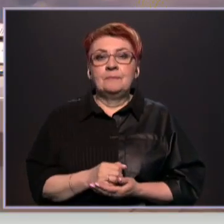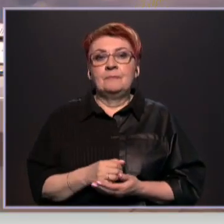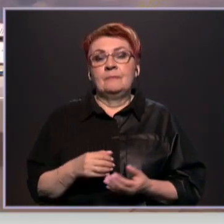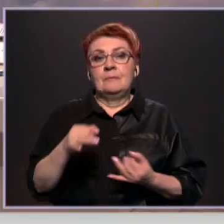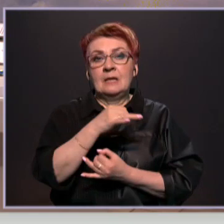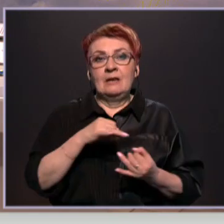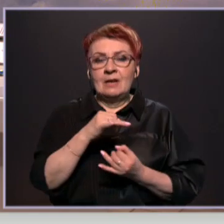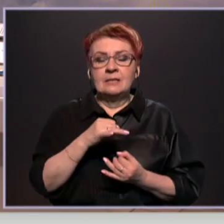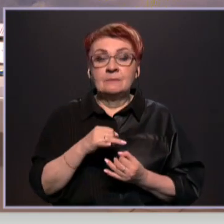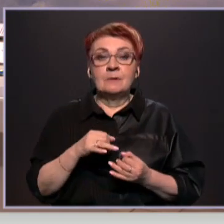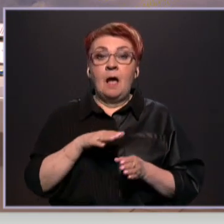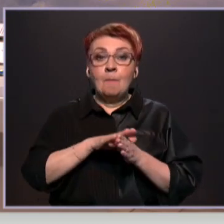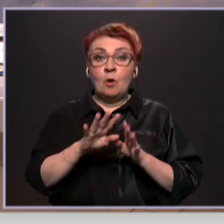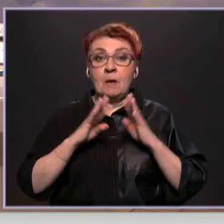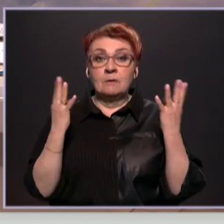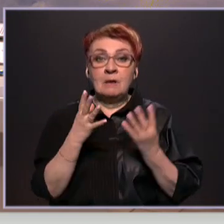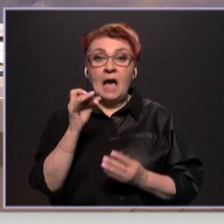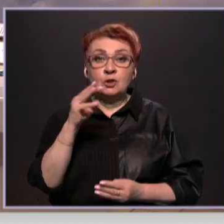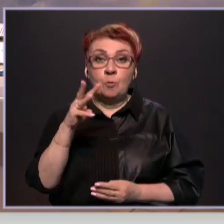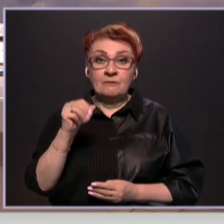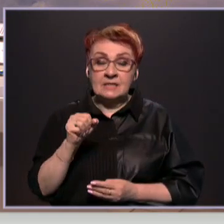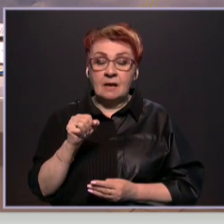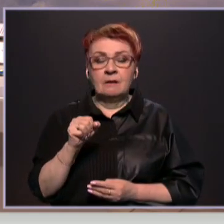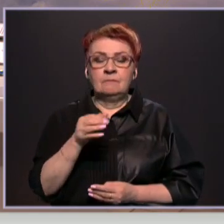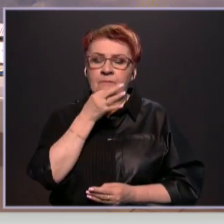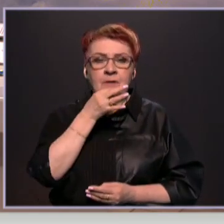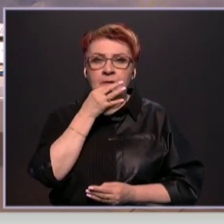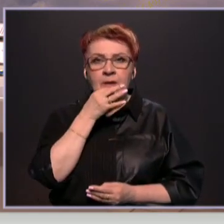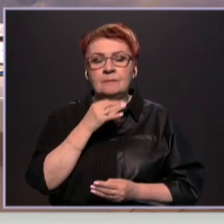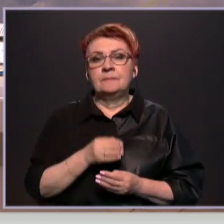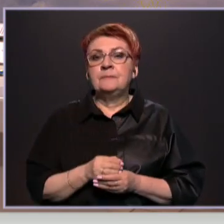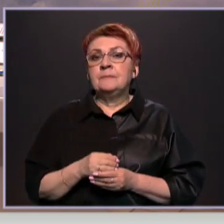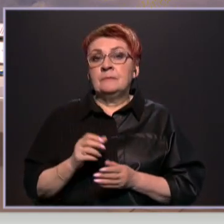Артемовска раны пока что он под контролем российских сил находится более 80 процентов